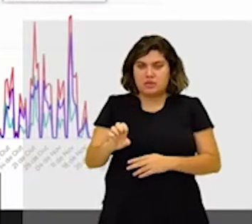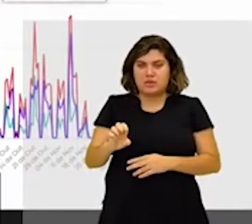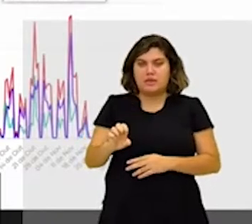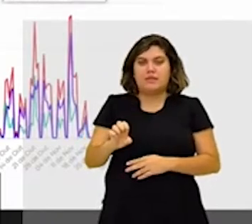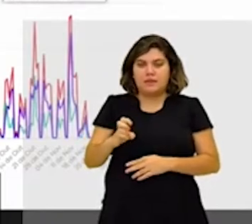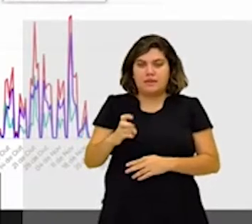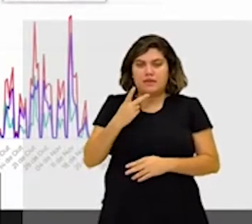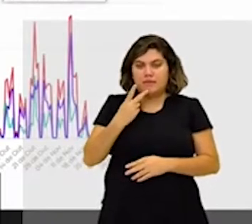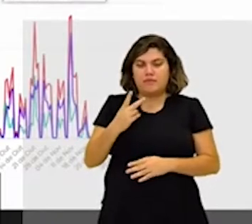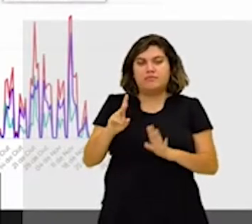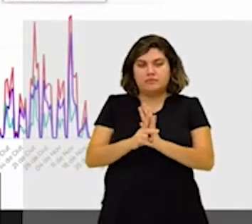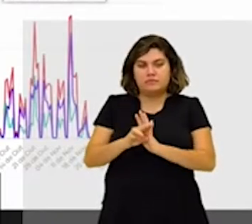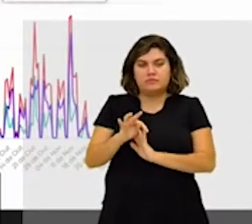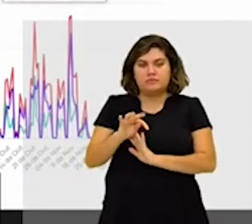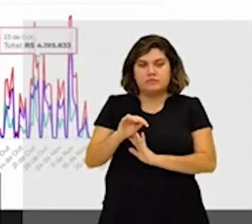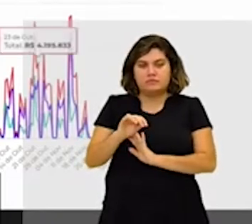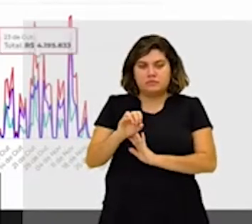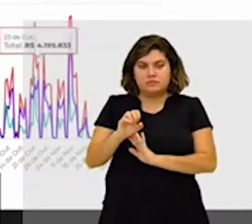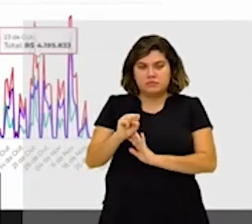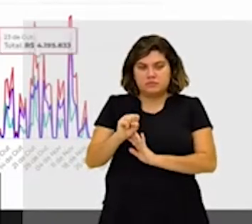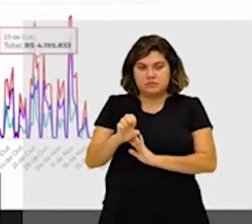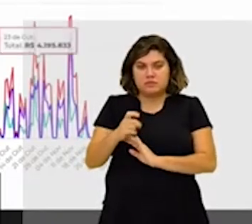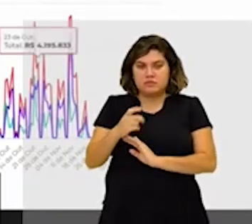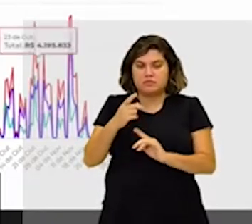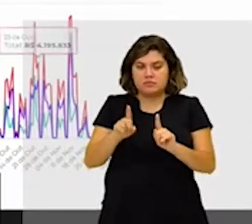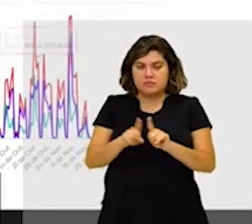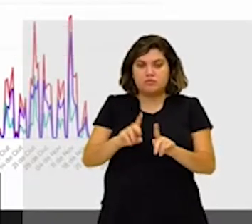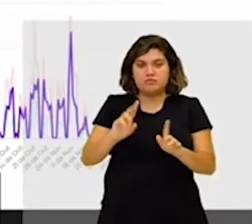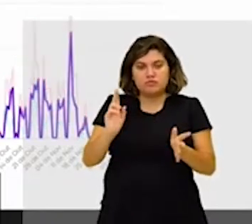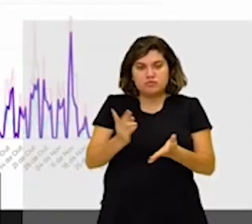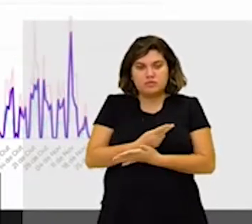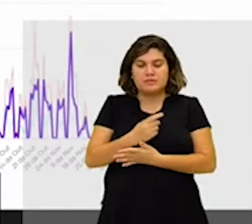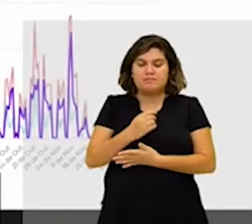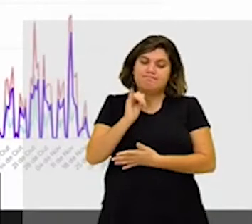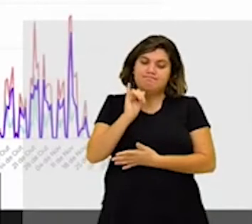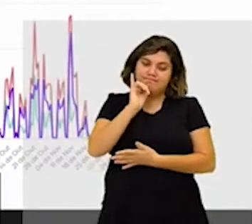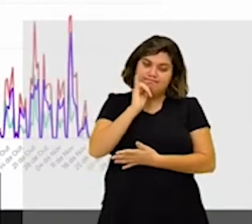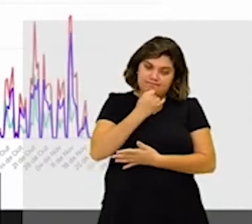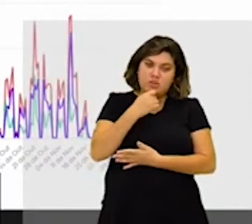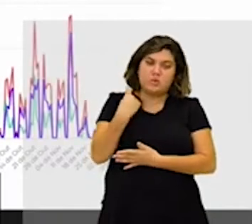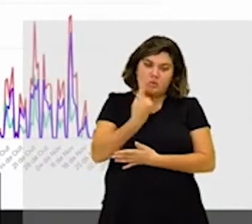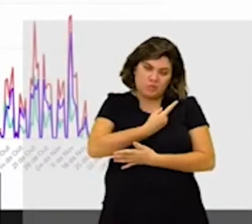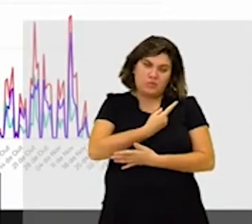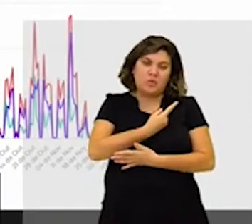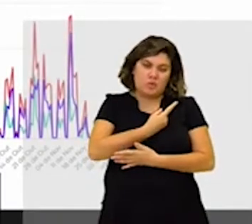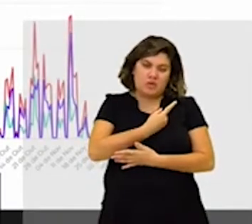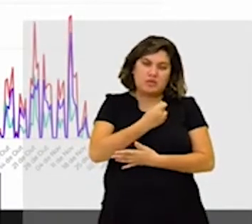do próprio TSE e o período Infelizmente como a gente está muito longe da eleição o período fica